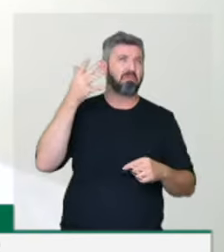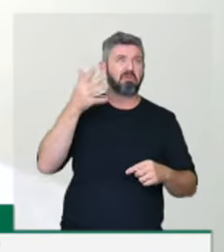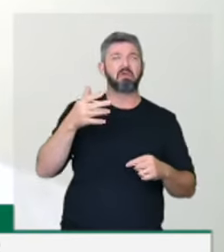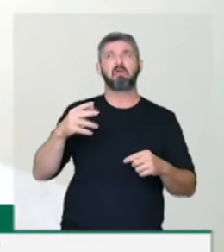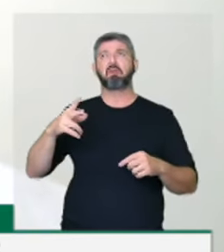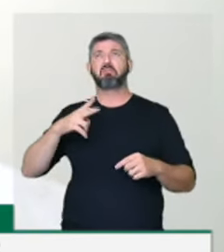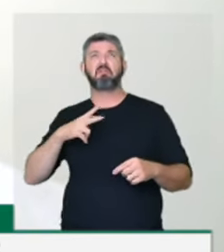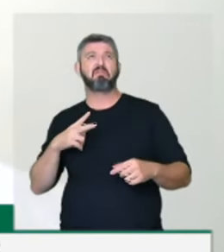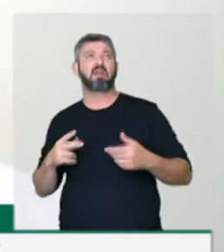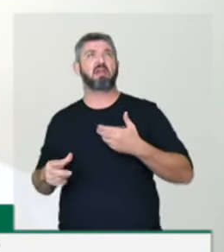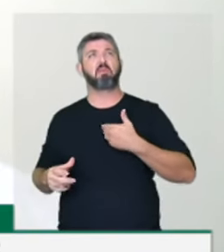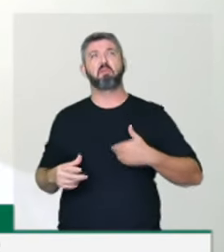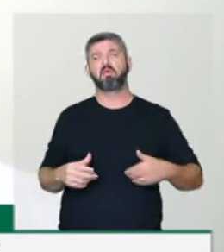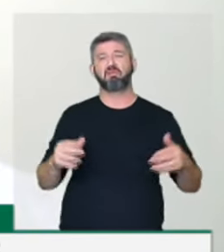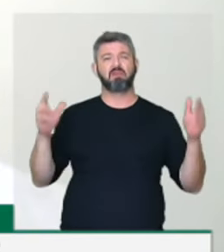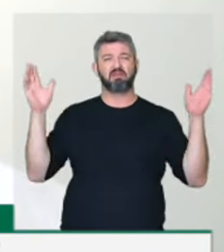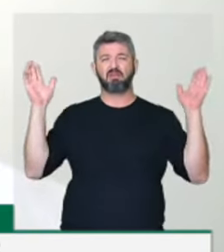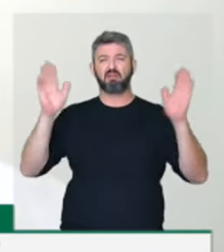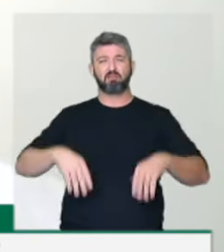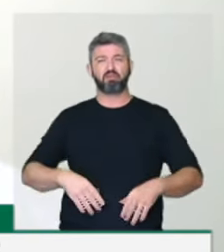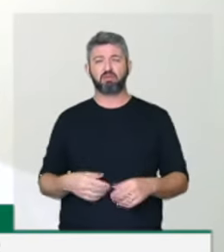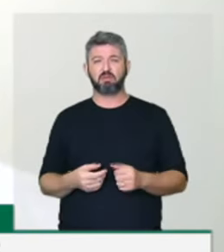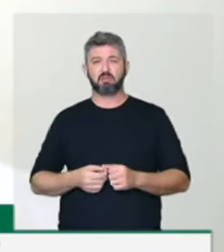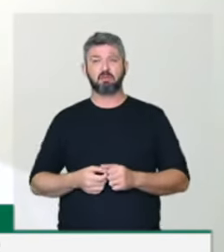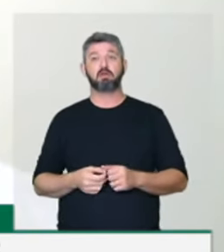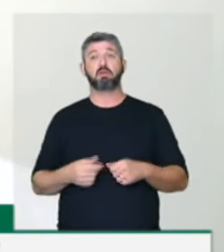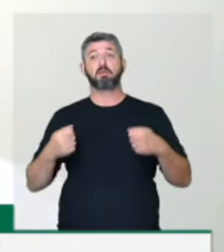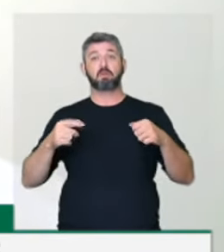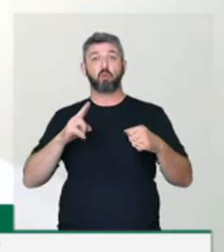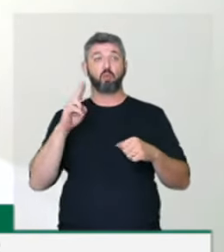GENTE TEM QUE USAR TODOS OS RECURSOS DISPONÍVEIS PARA ENFRENTAR ESSA PANDEMIA. O MOMENTO É CRÍTICO. O MOMENTO